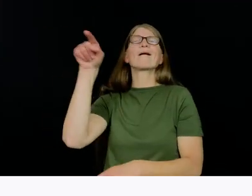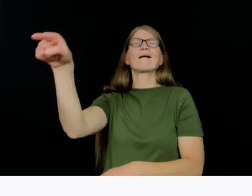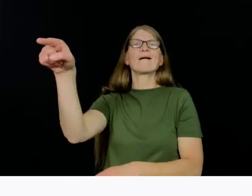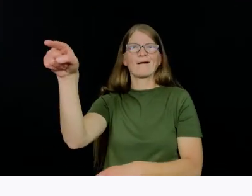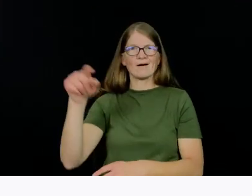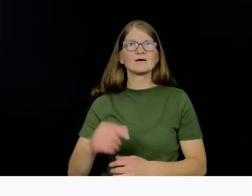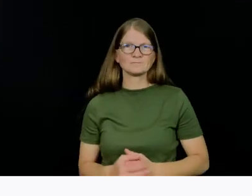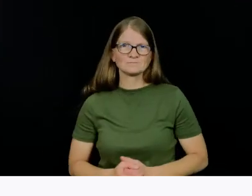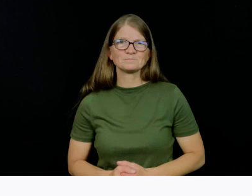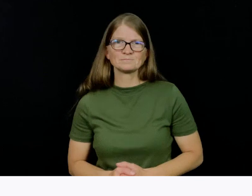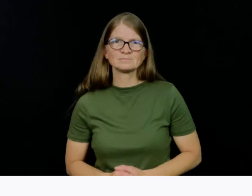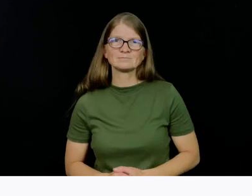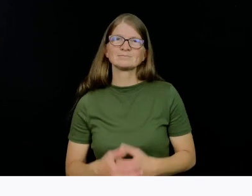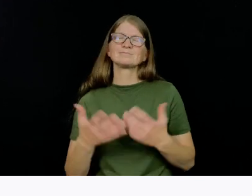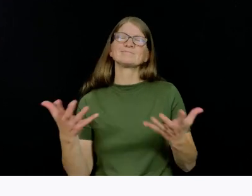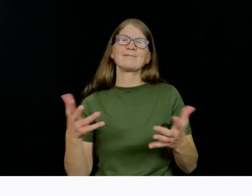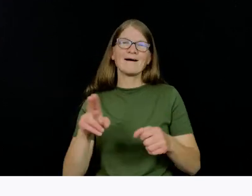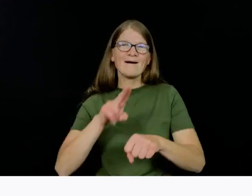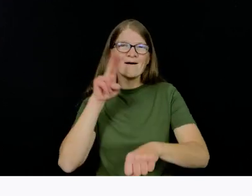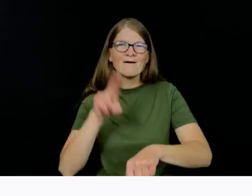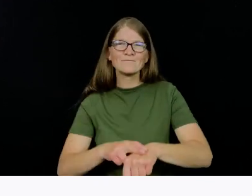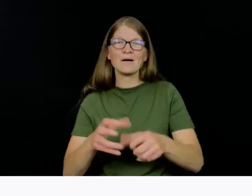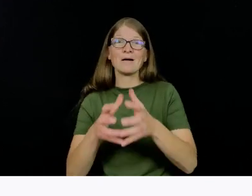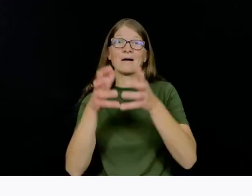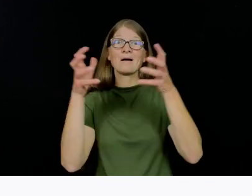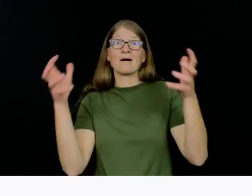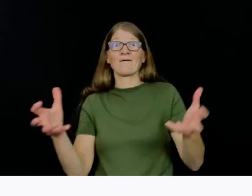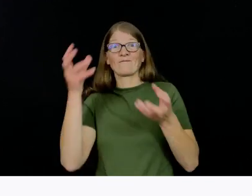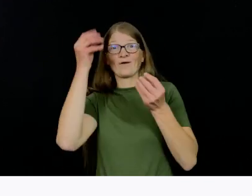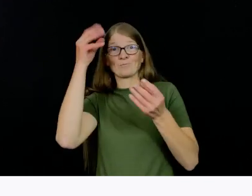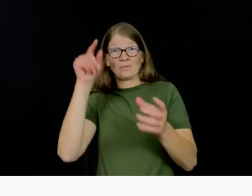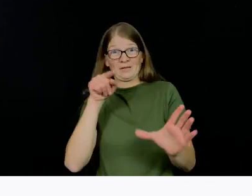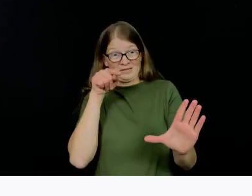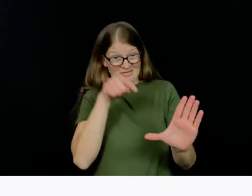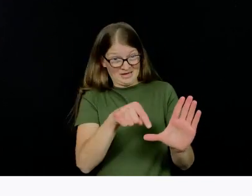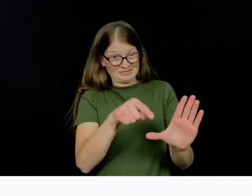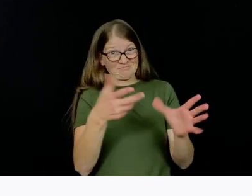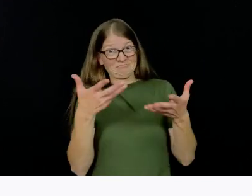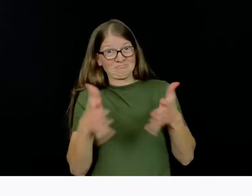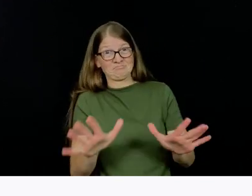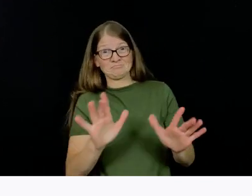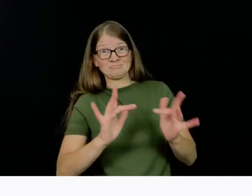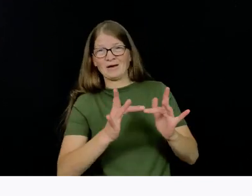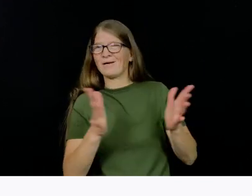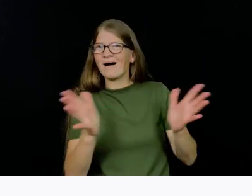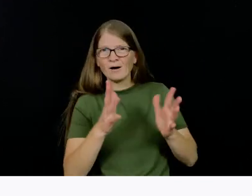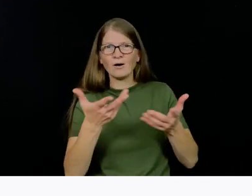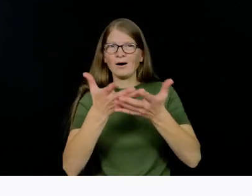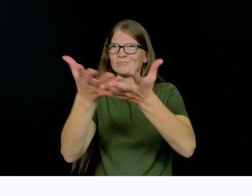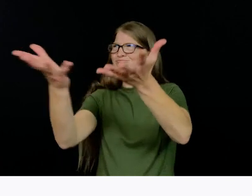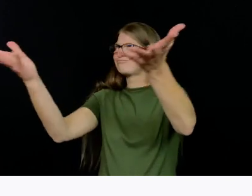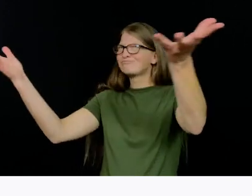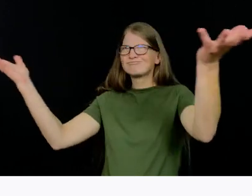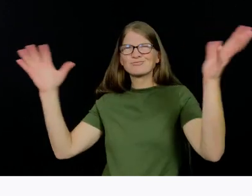بالطبع، الكثير من المعلومات في العالم لا توجد على الويب لذا، في عام 2007...